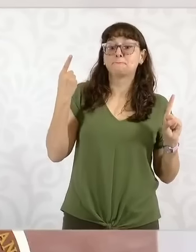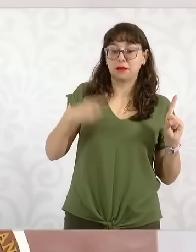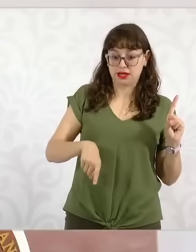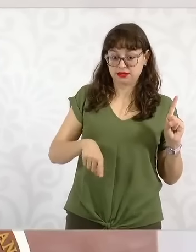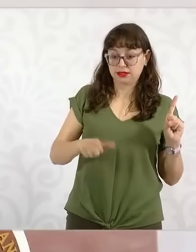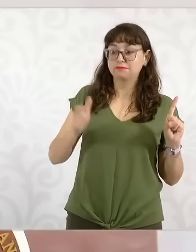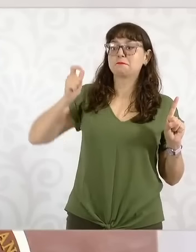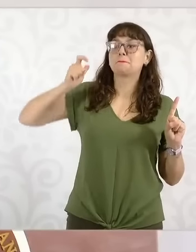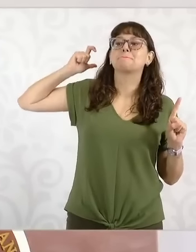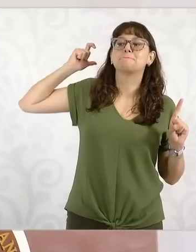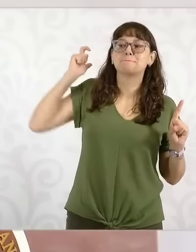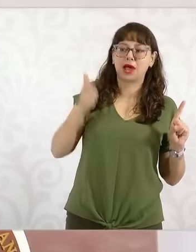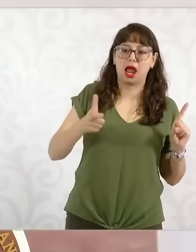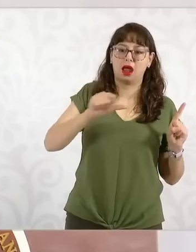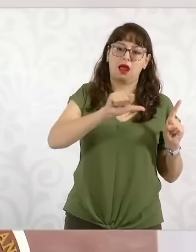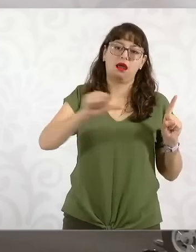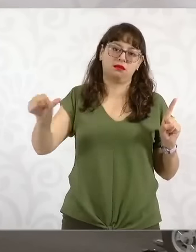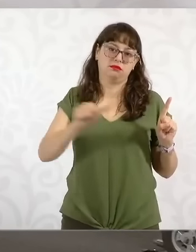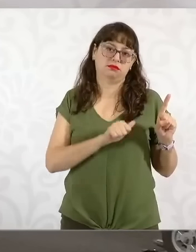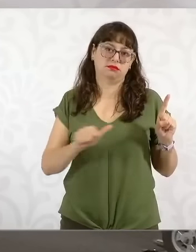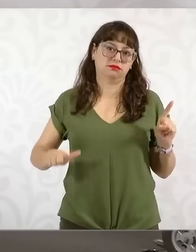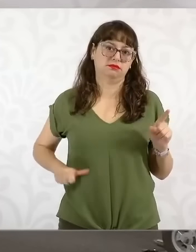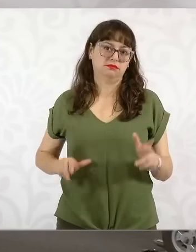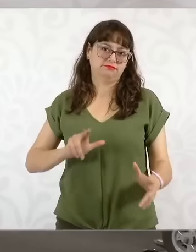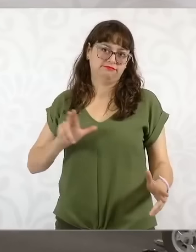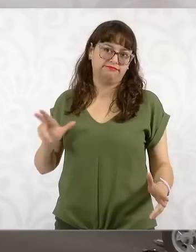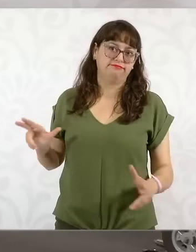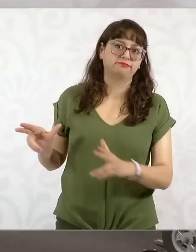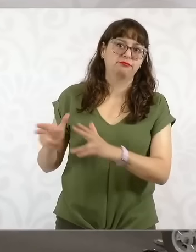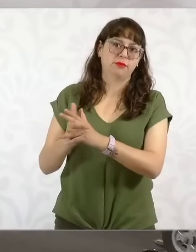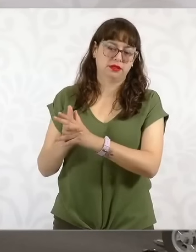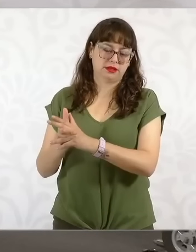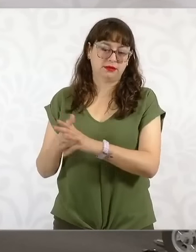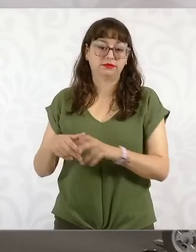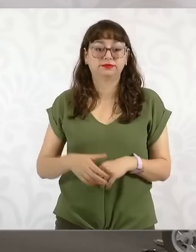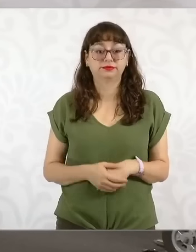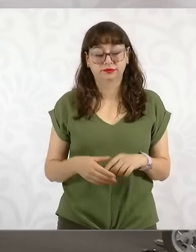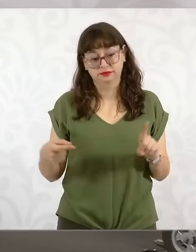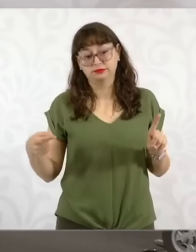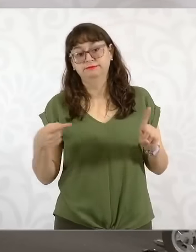el homicidio de Carlos Manso. De esta forma, Ramón Ángelene es señalado como el principal